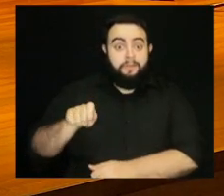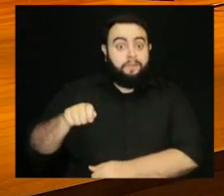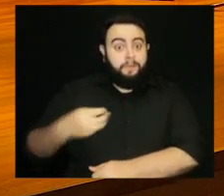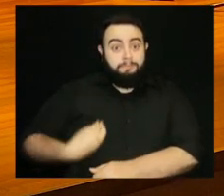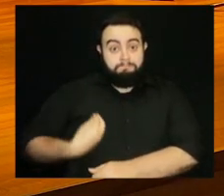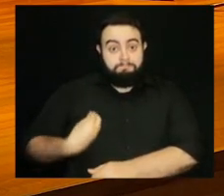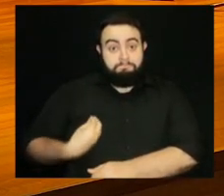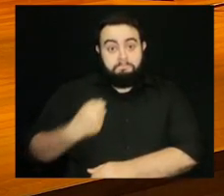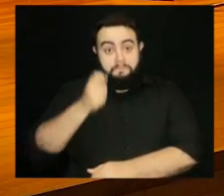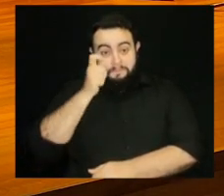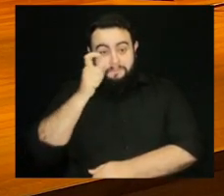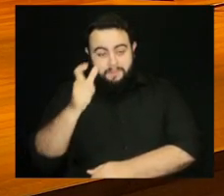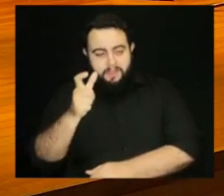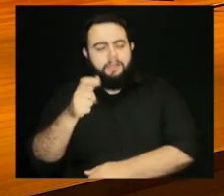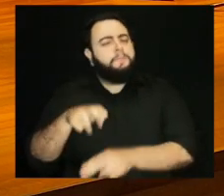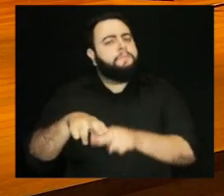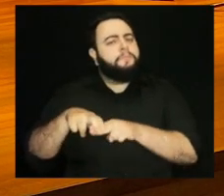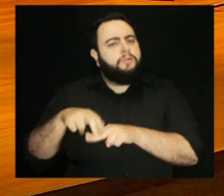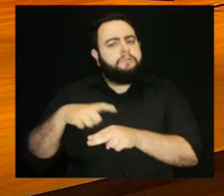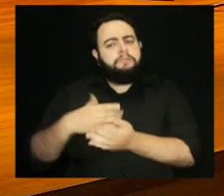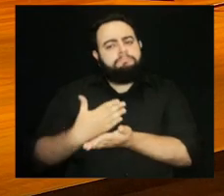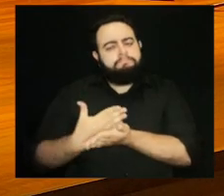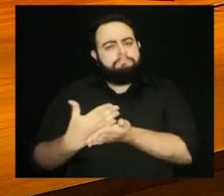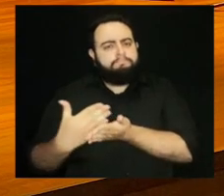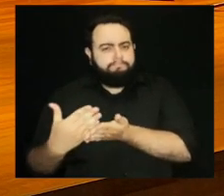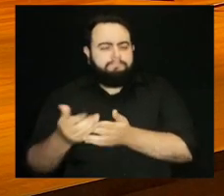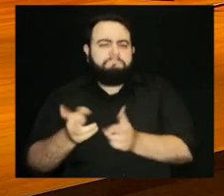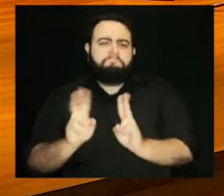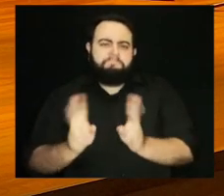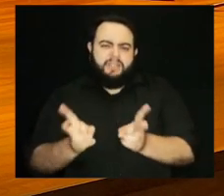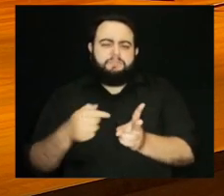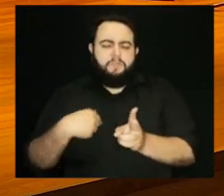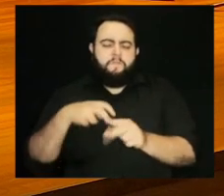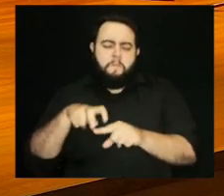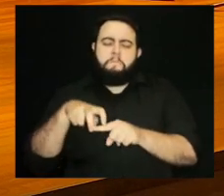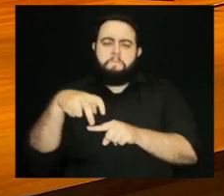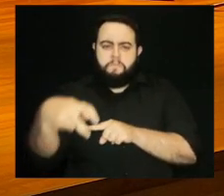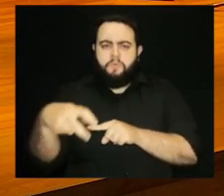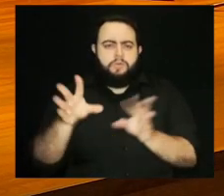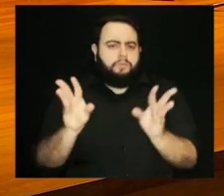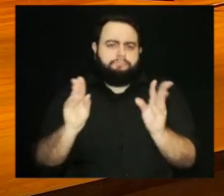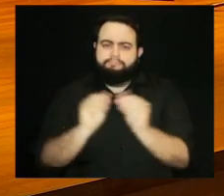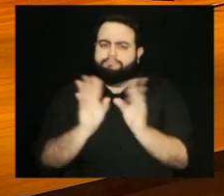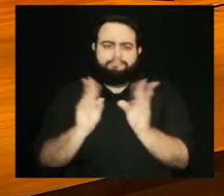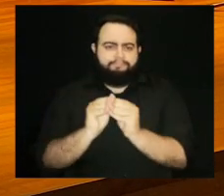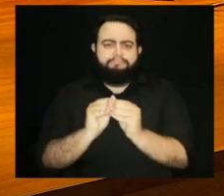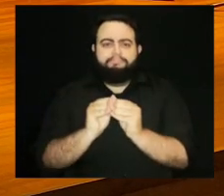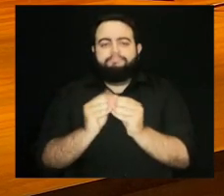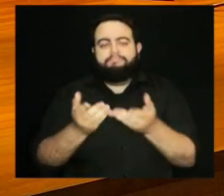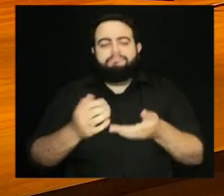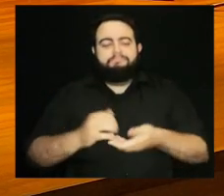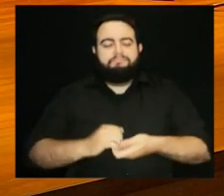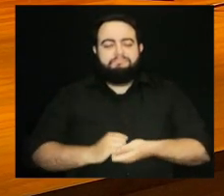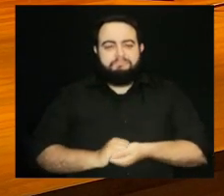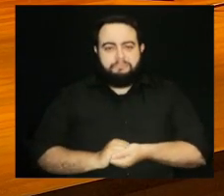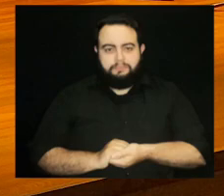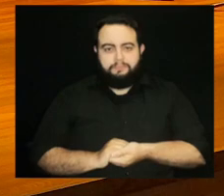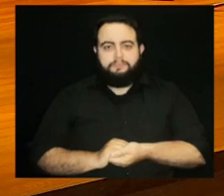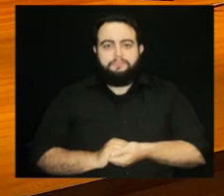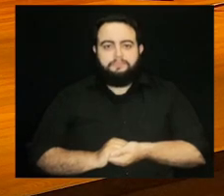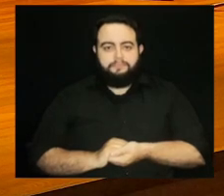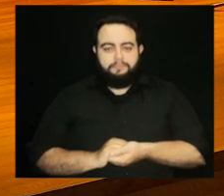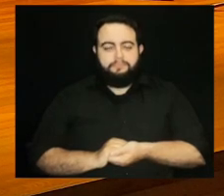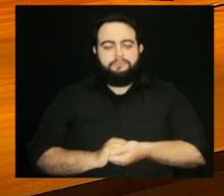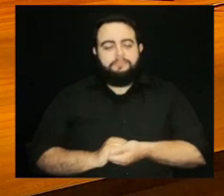toda que é mais ou menos a mesma coisa. Então vou dar uma pulada, resumida. Claro de manhã